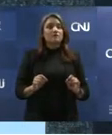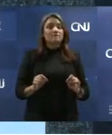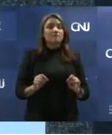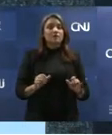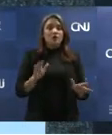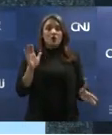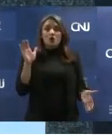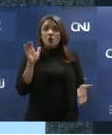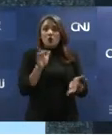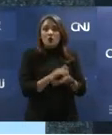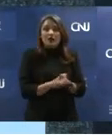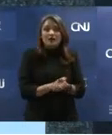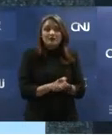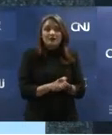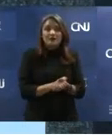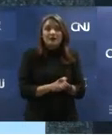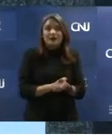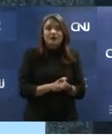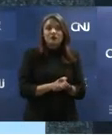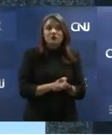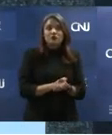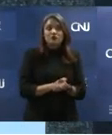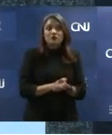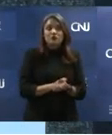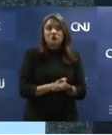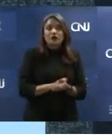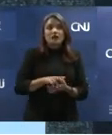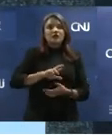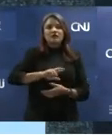sem a vista de caráter religioso ou ideológico